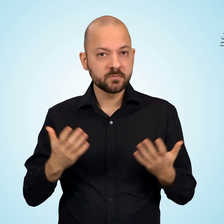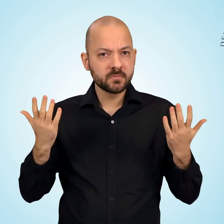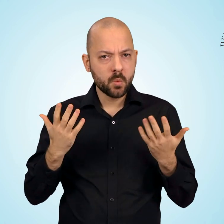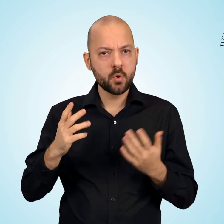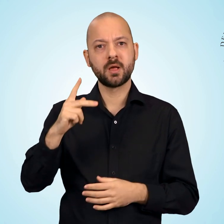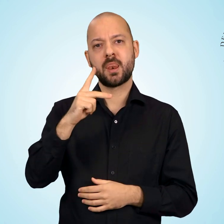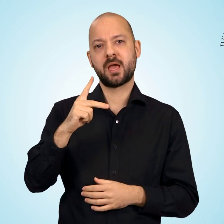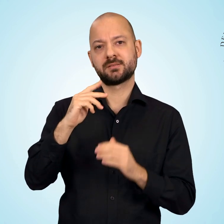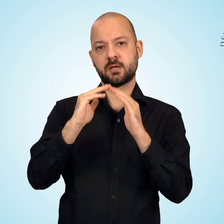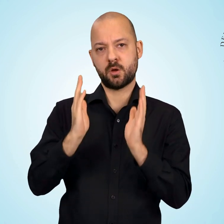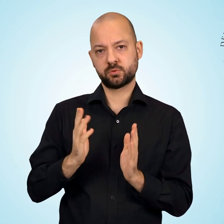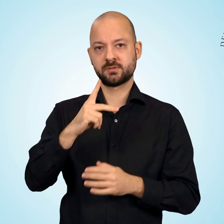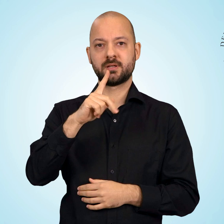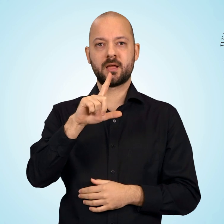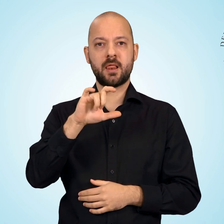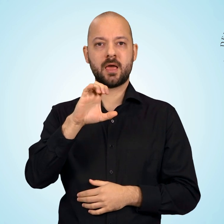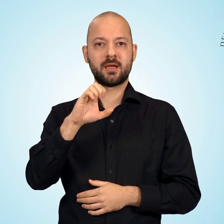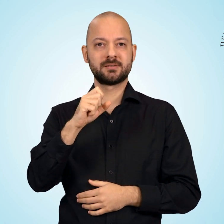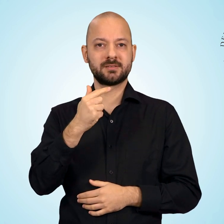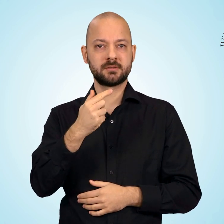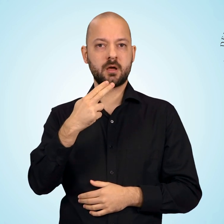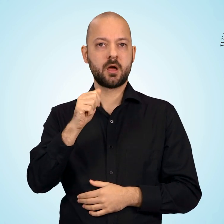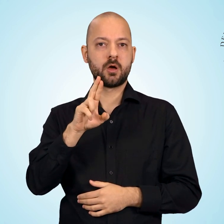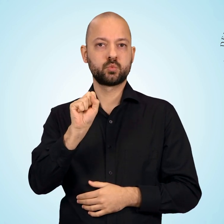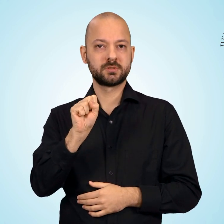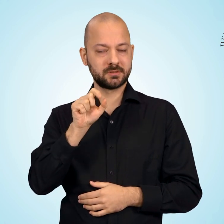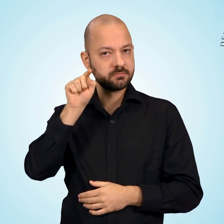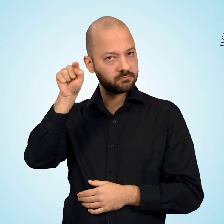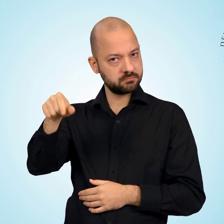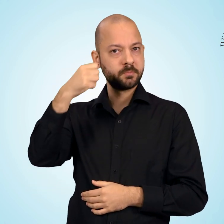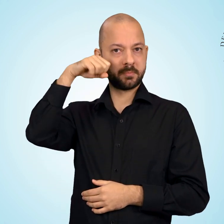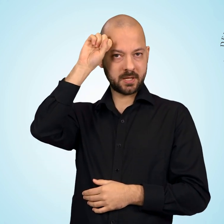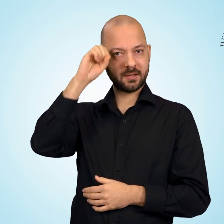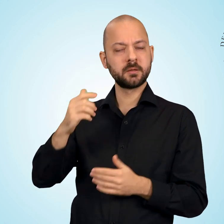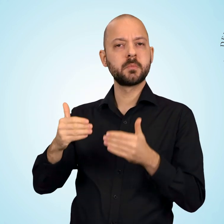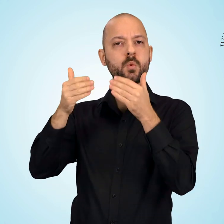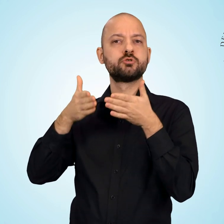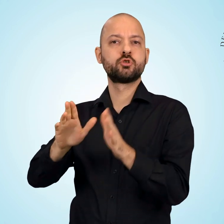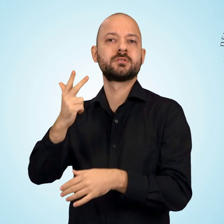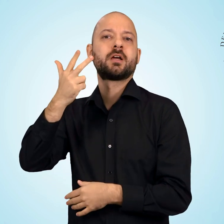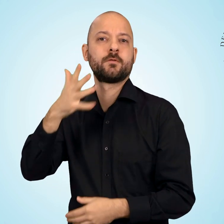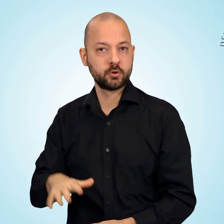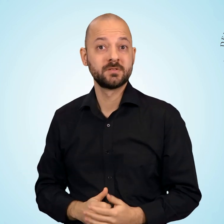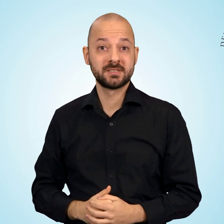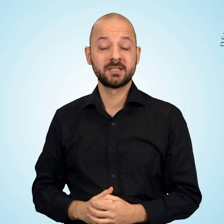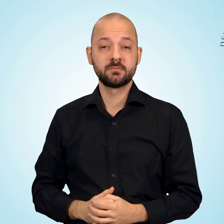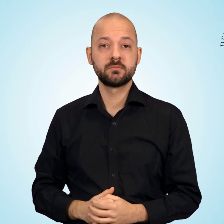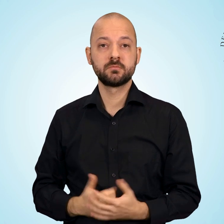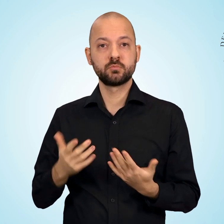im Kleisthaus, Mauerstraße 53, in 10117 Berlin statt.